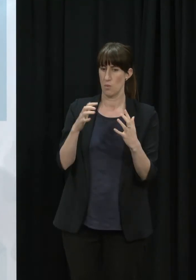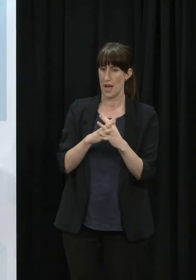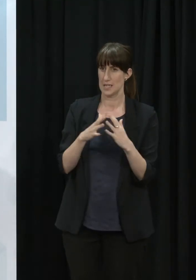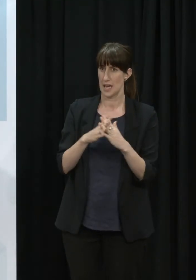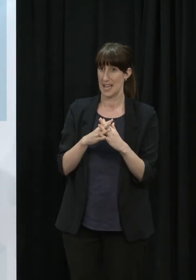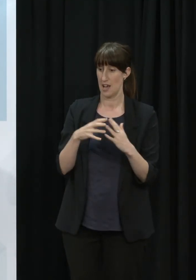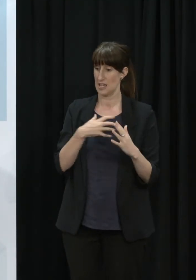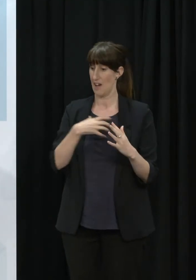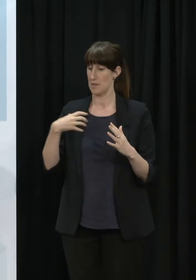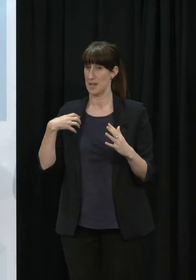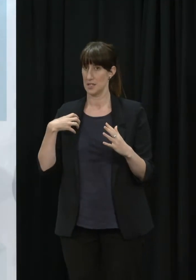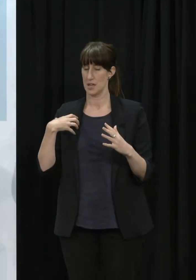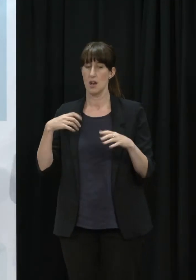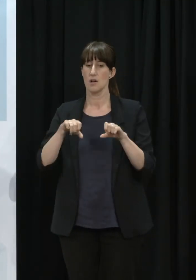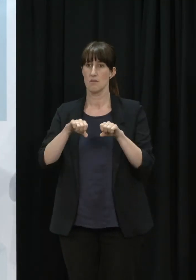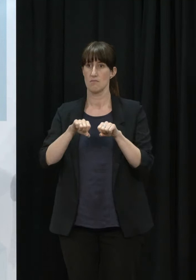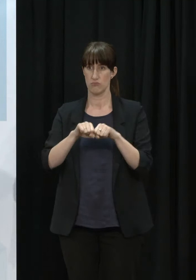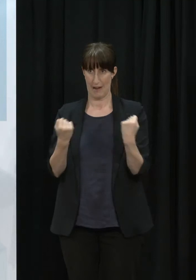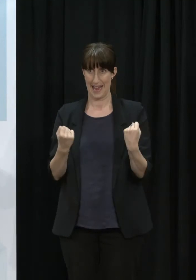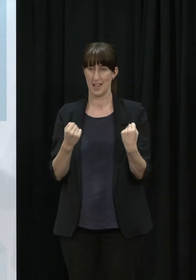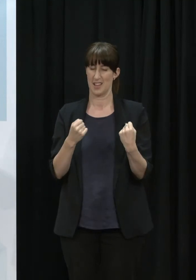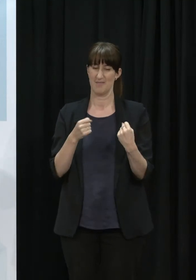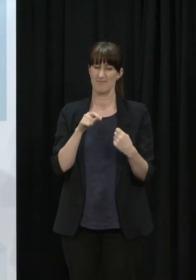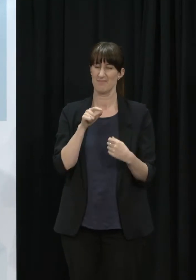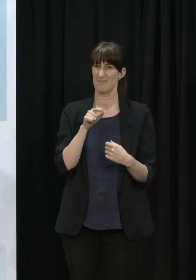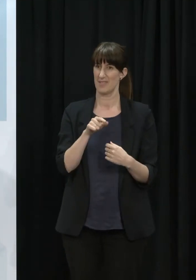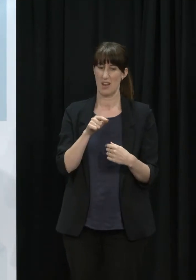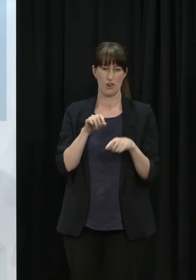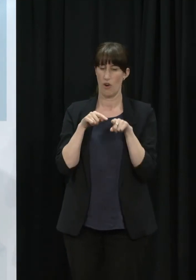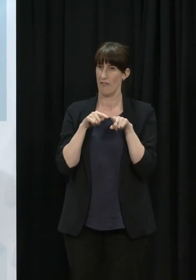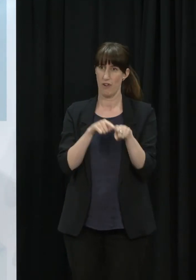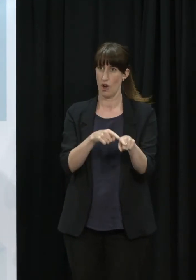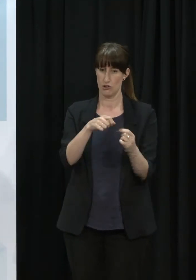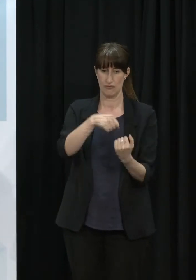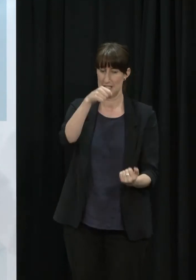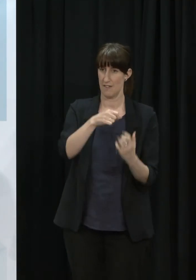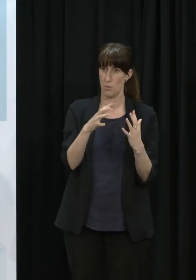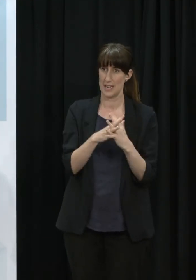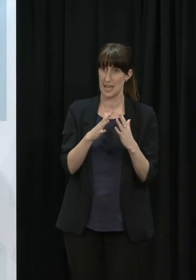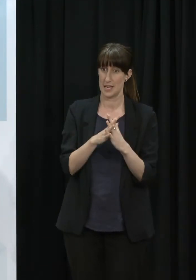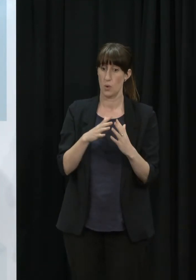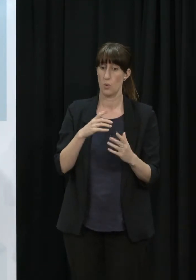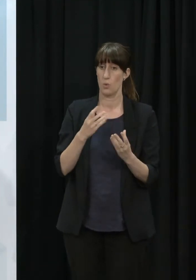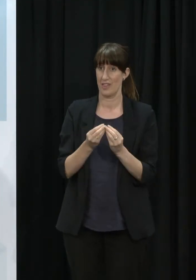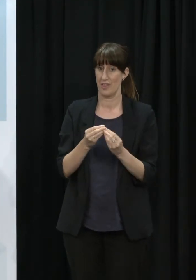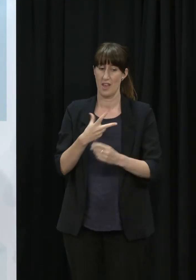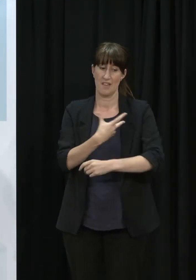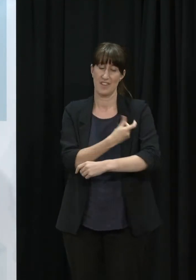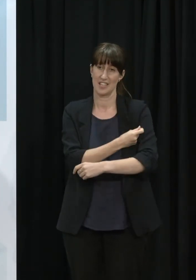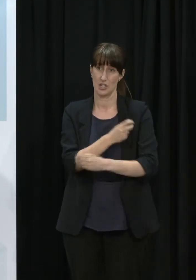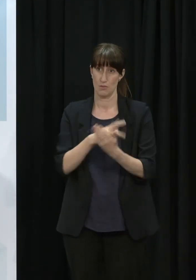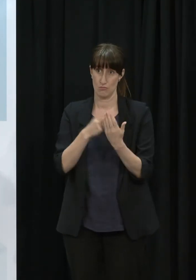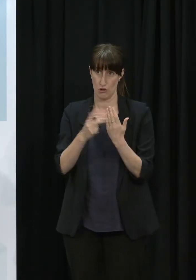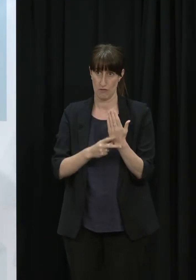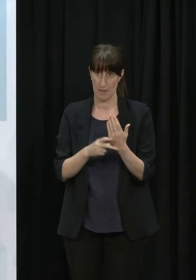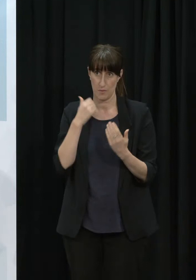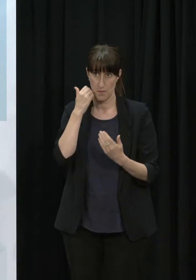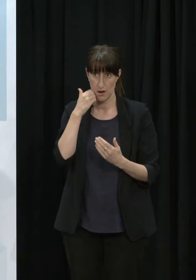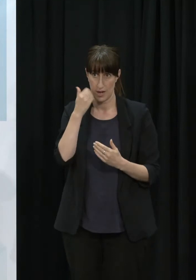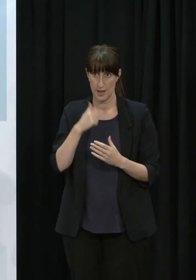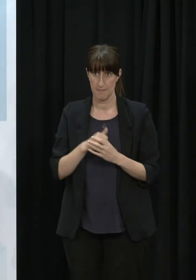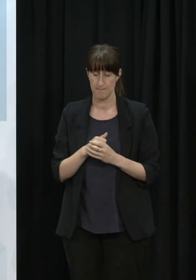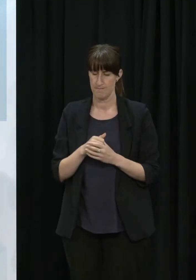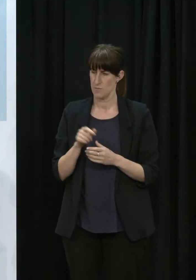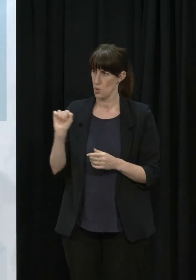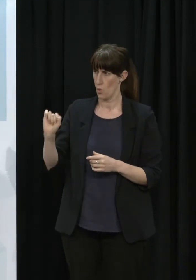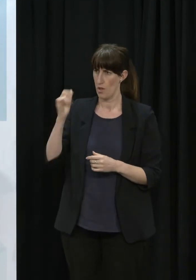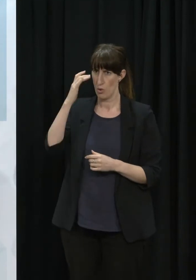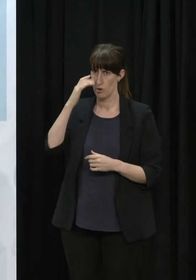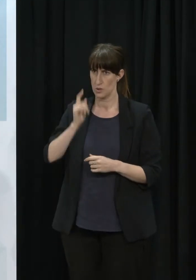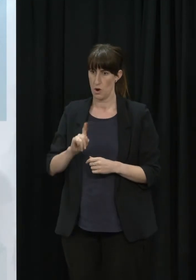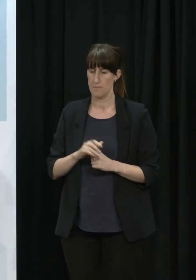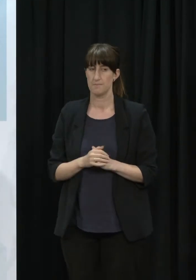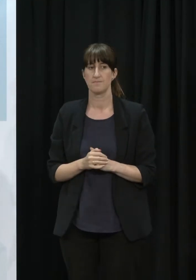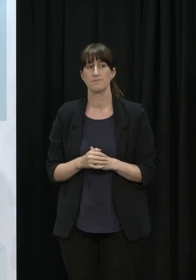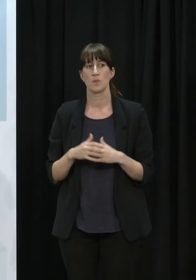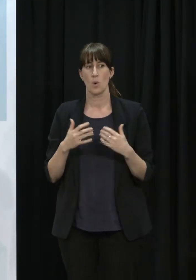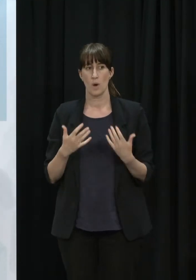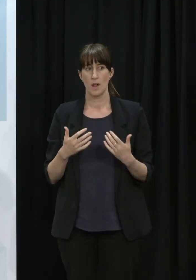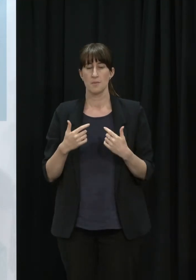kwanatanga me te kano kano o